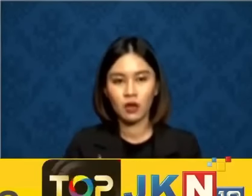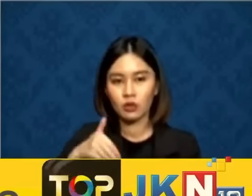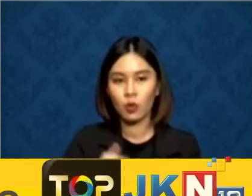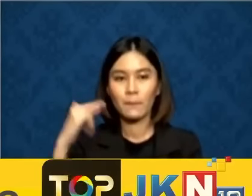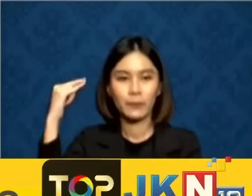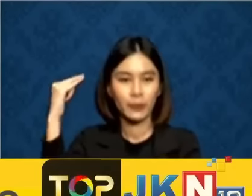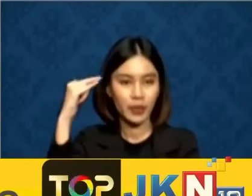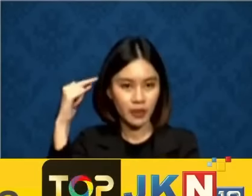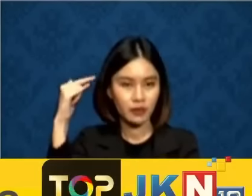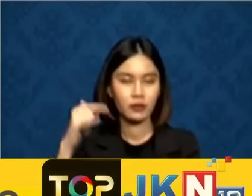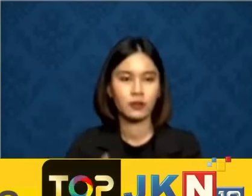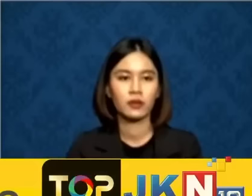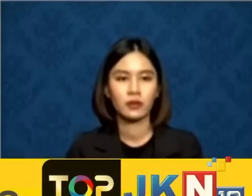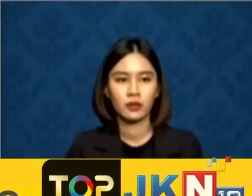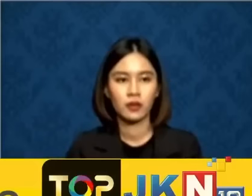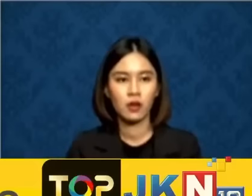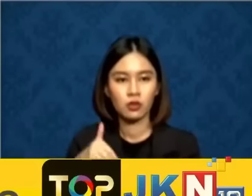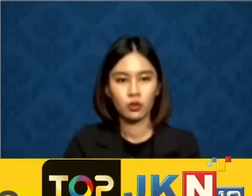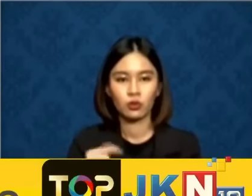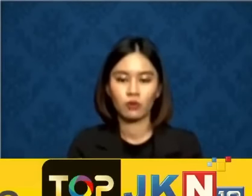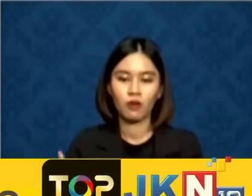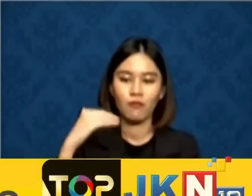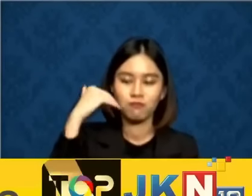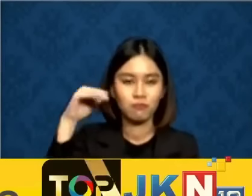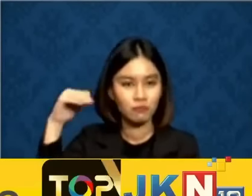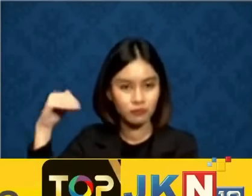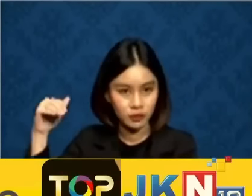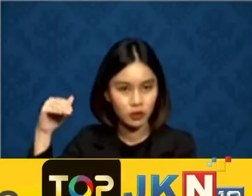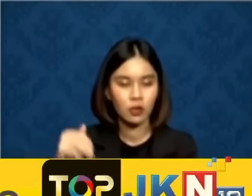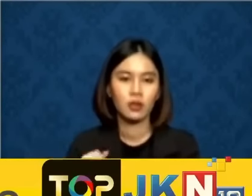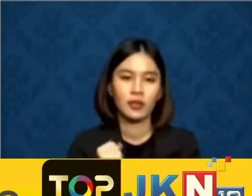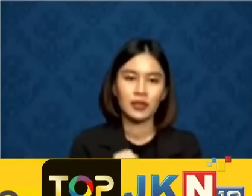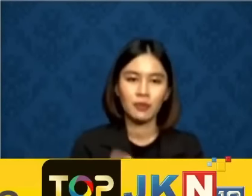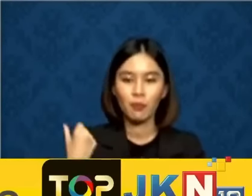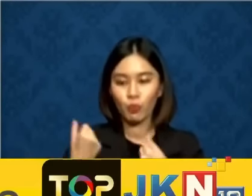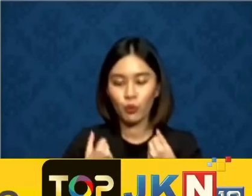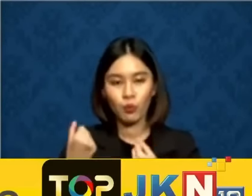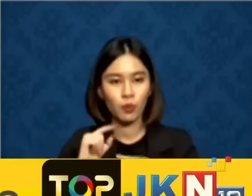บินศูนย์กลางการขนส่งของภูมิภาคศูนย์กลาง การผลิตยานชนแห่งอนาคตศูนย์กลางเศรษฐกิจ